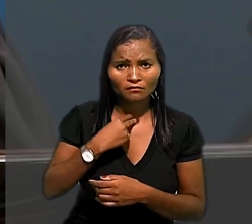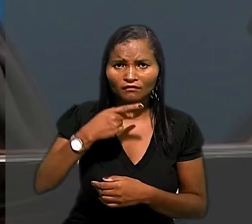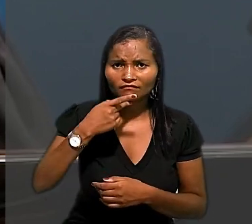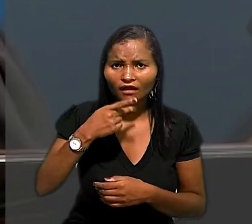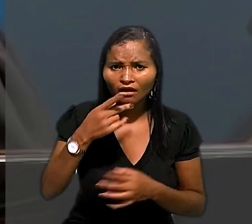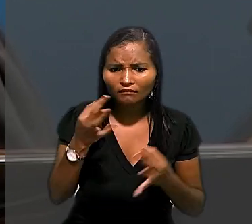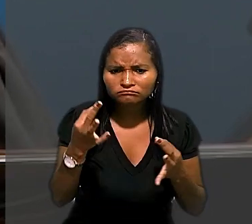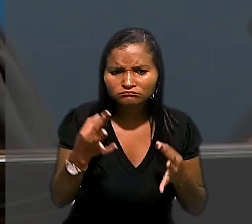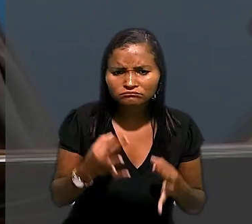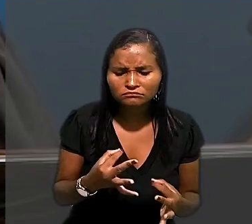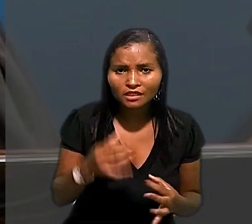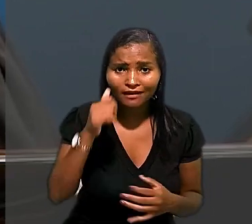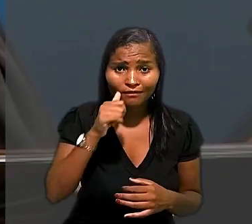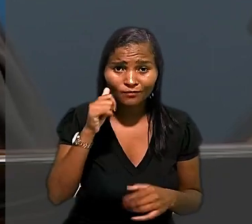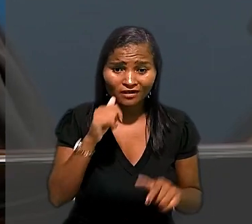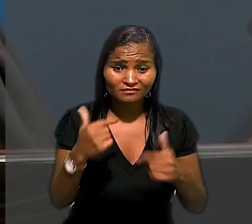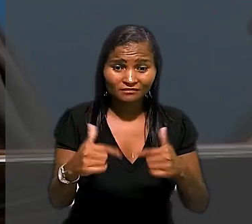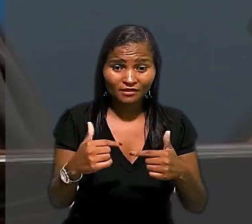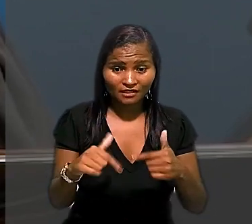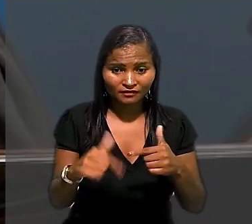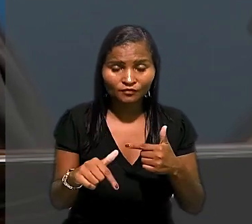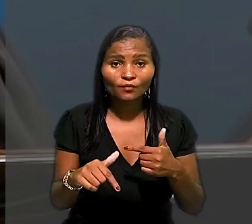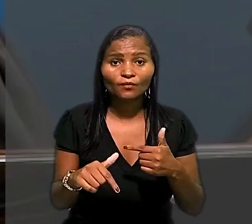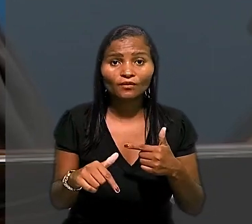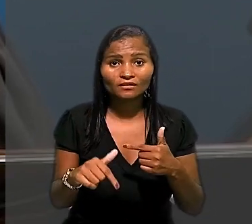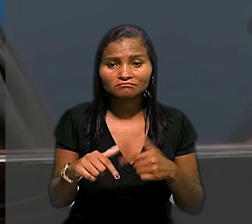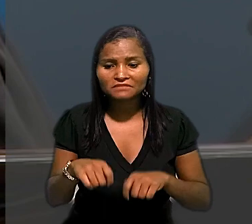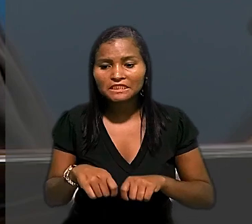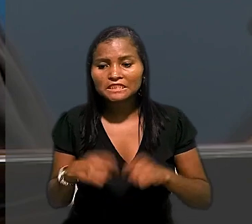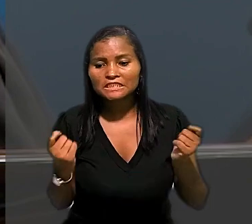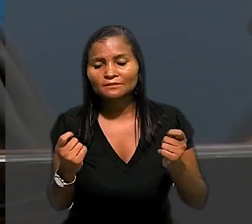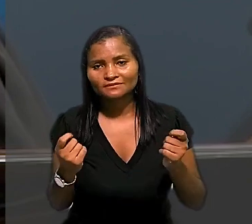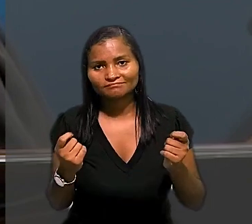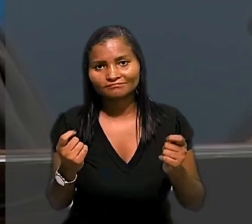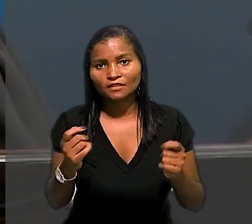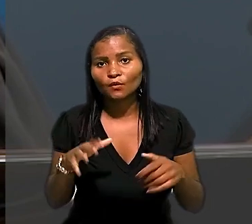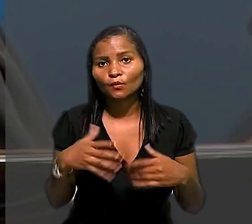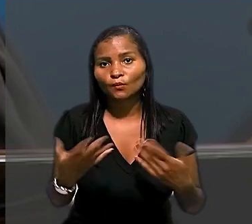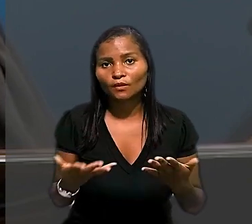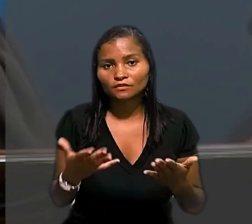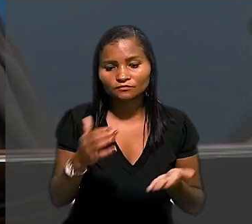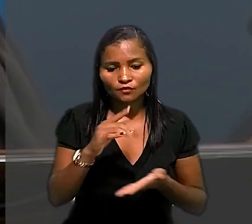afirmar, com plena convicção, que é trabalhadora se encontrava efetivamente incapacitada da época da